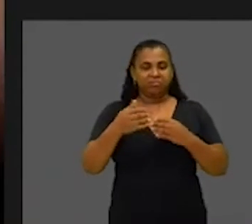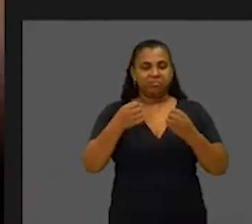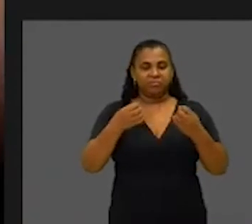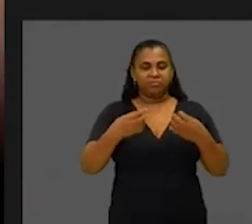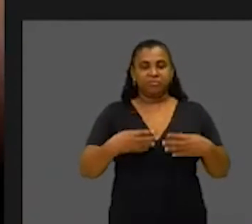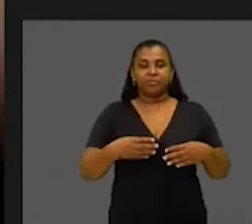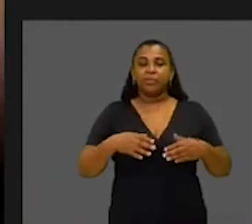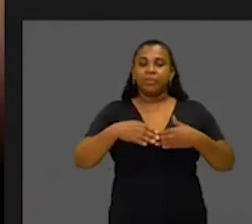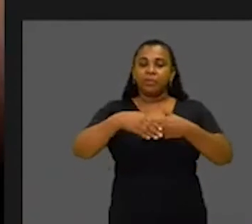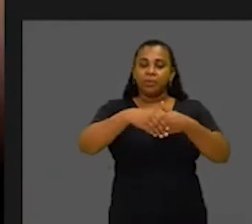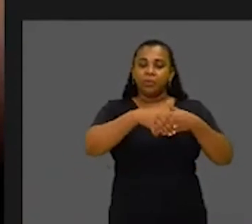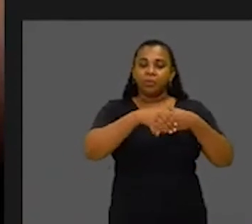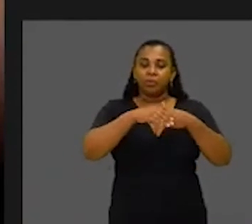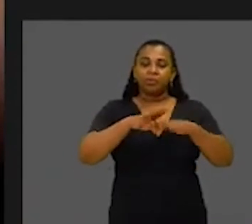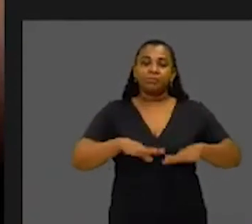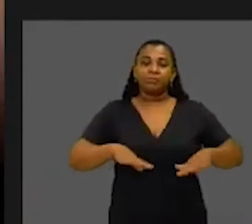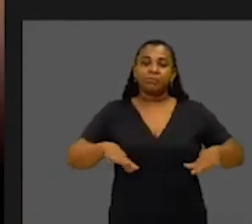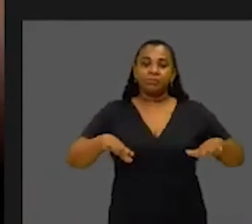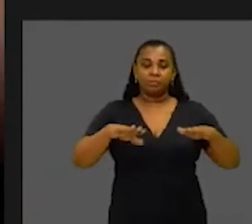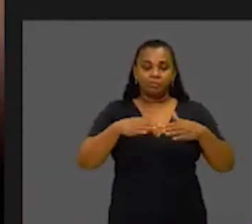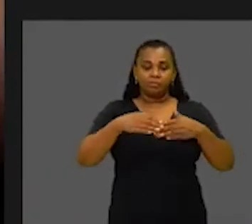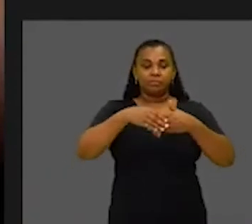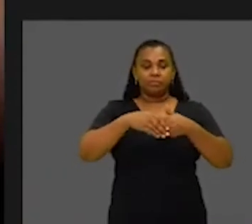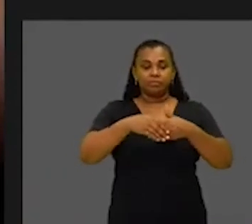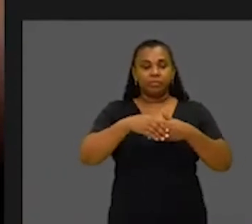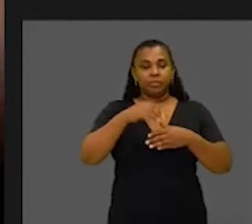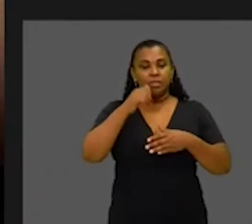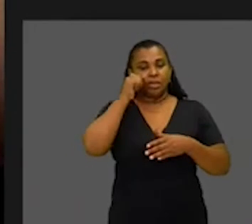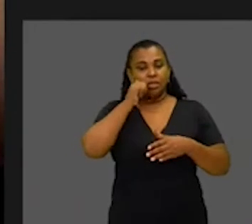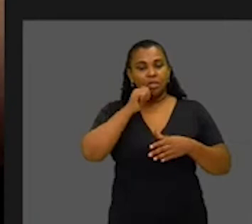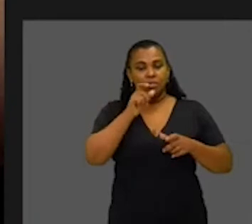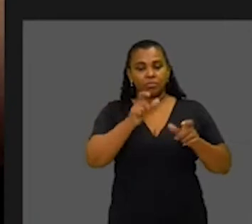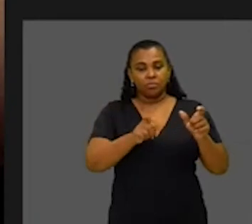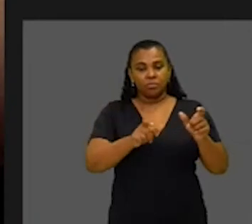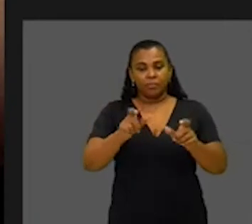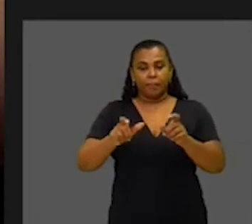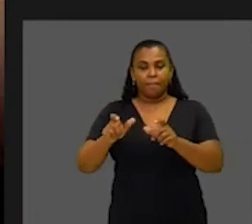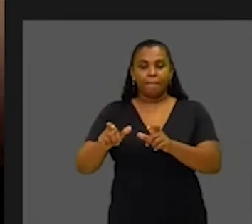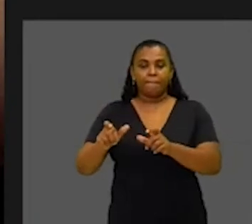a mesma coisa que a Luiza falou comprimento as mulheres que estão nesse painel porque não é comum